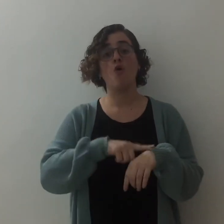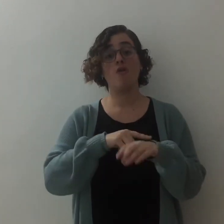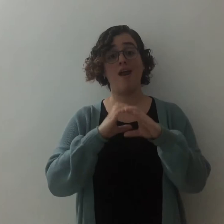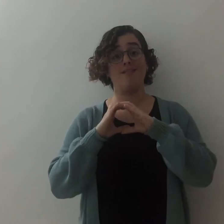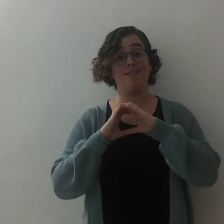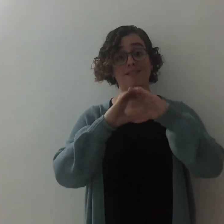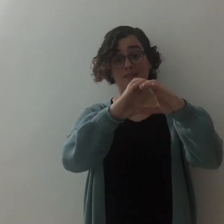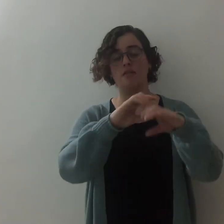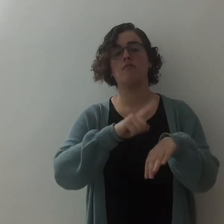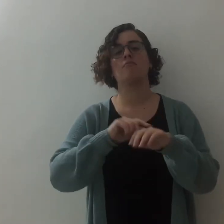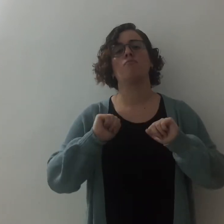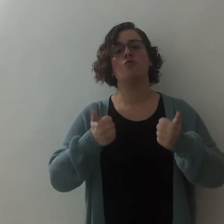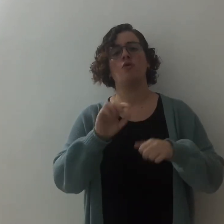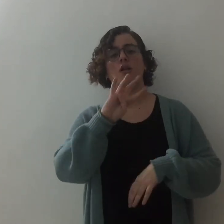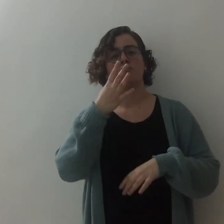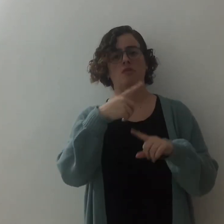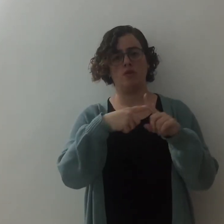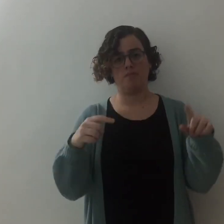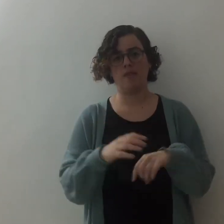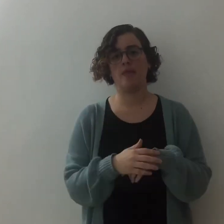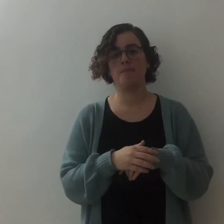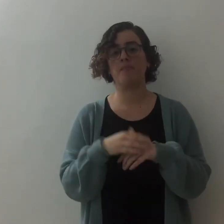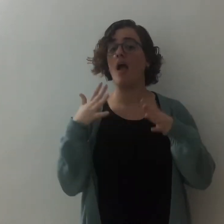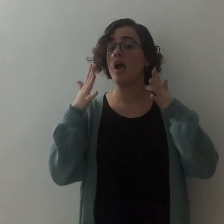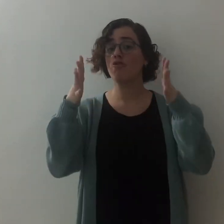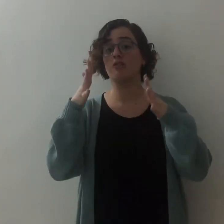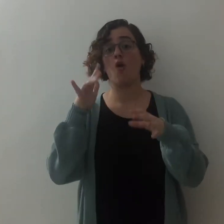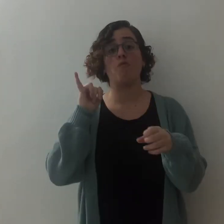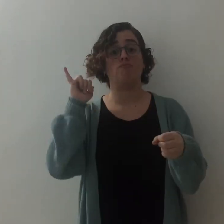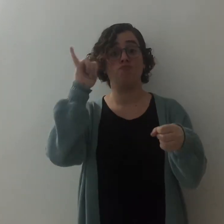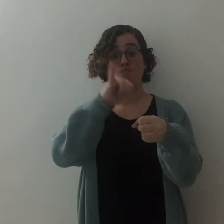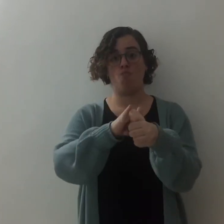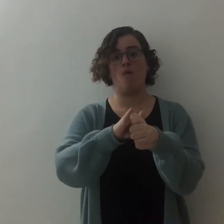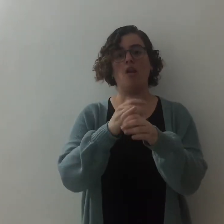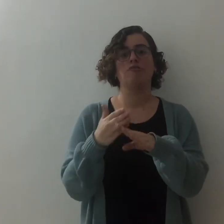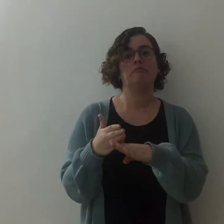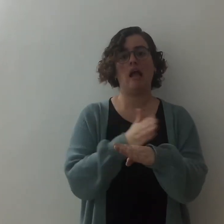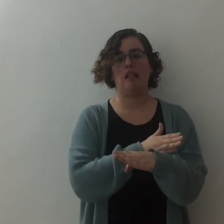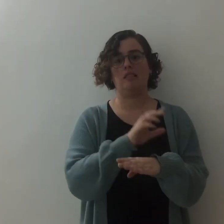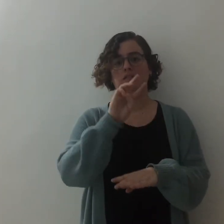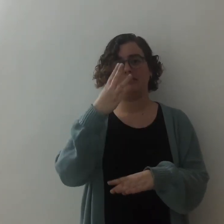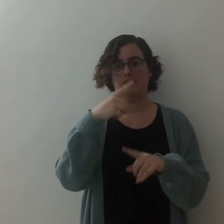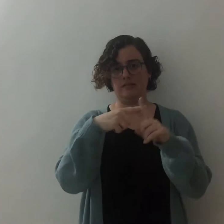El autobús saldrá a las 16:30h., por lo que aconsejamos aterrizar antes de las 15:30h.